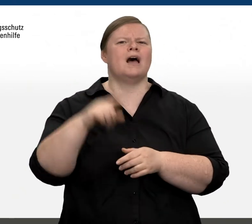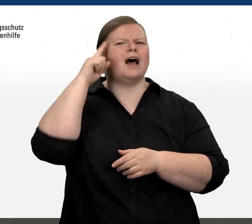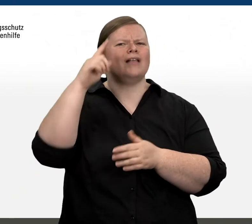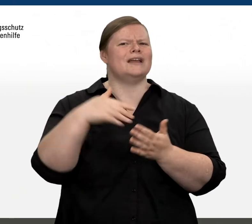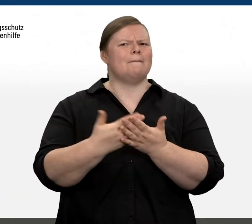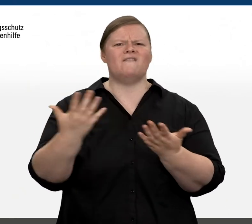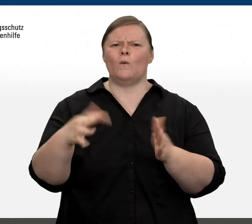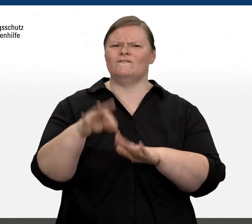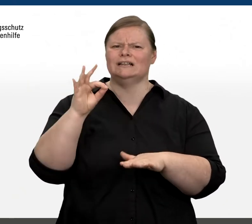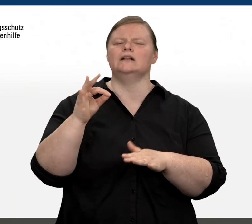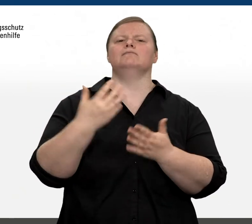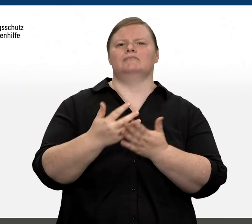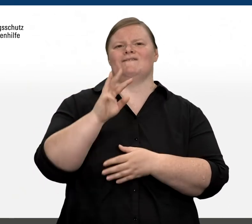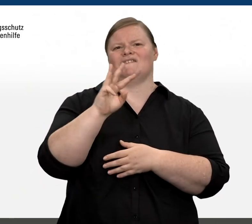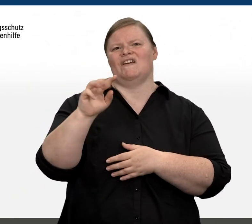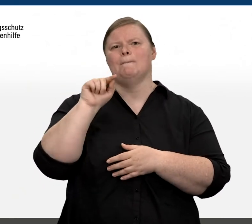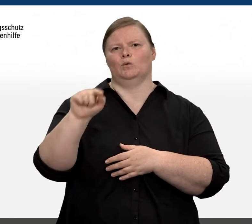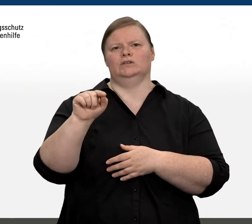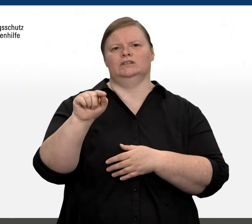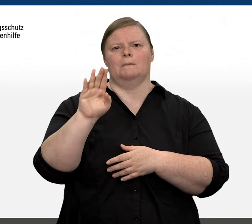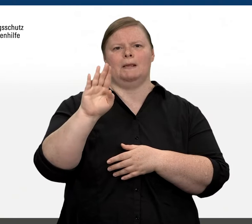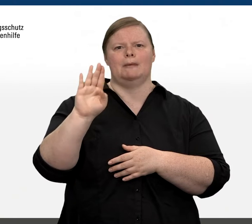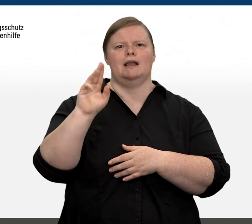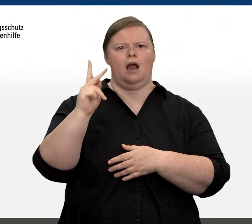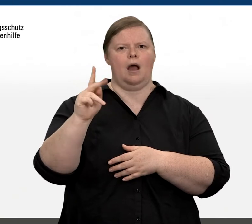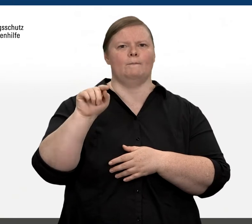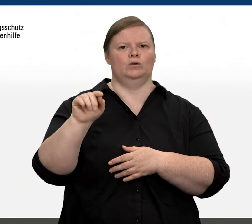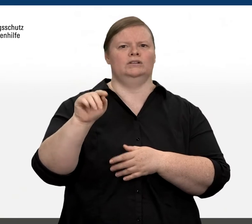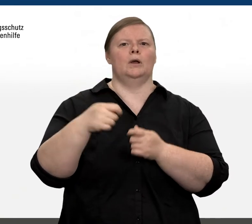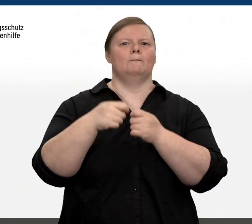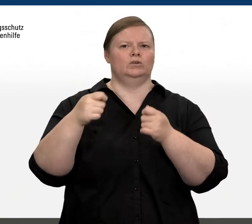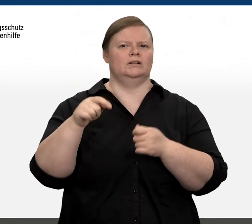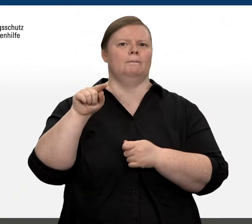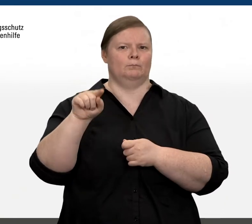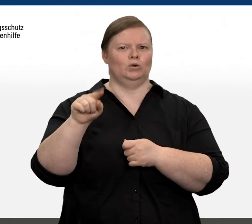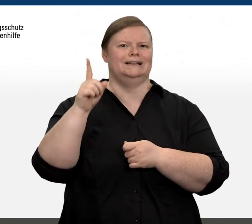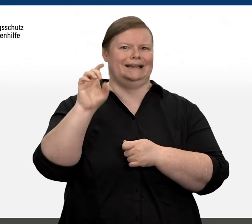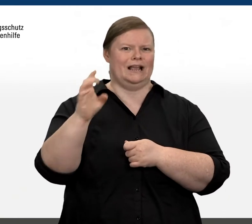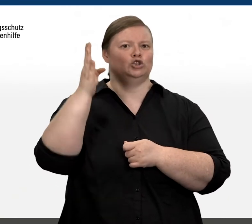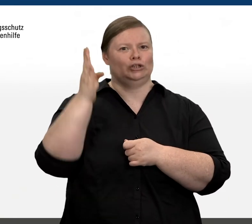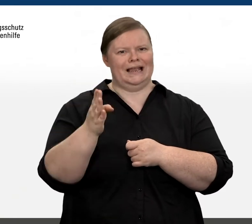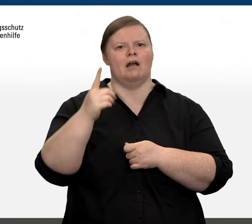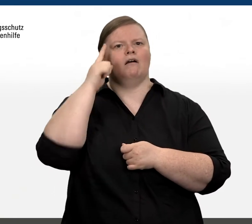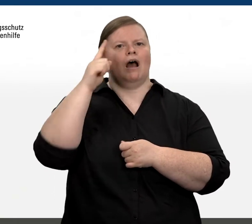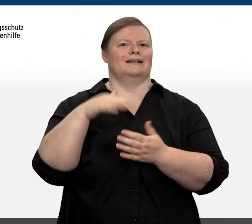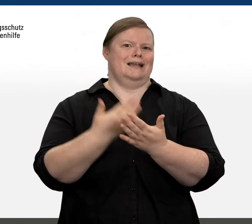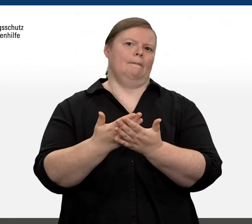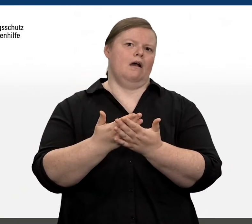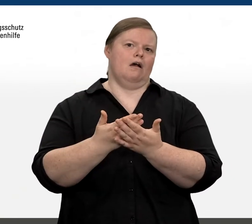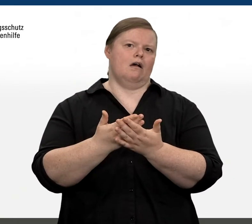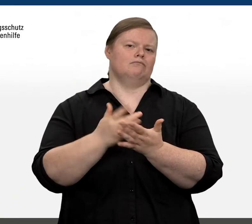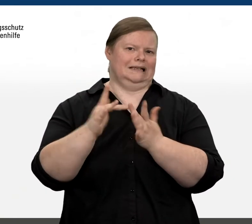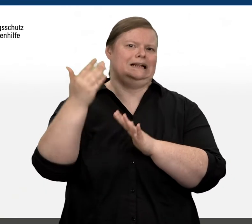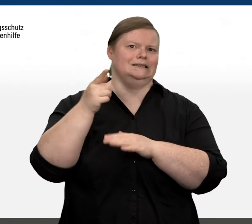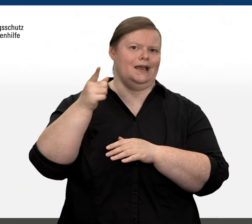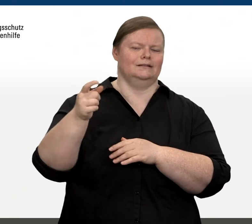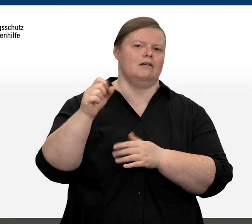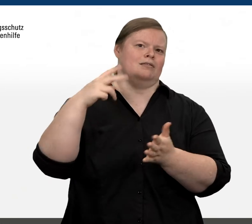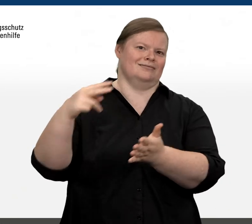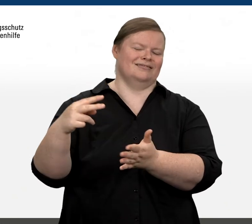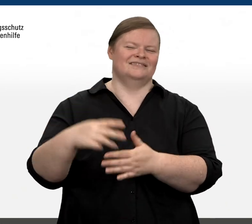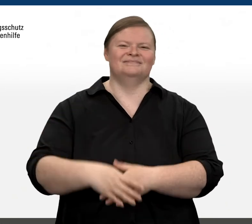Den Ratgeber finden Sie unter www.bbk.bund.de/ratgeber.